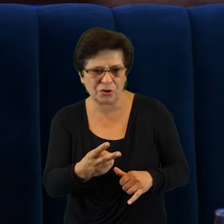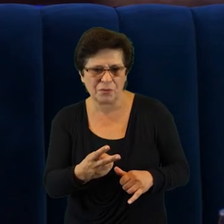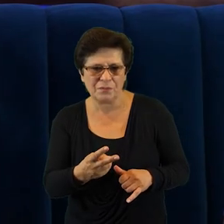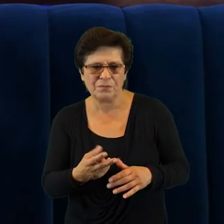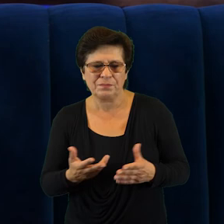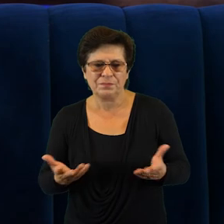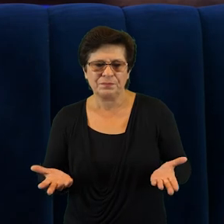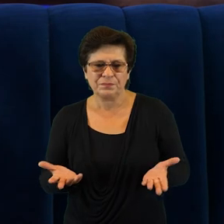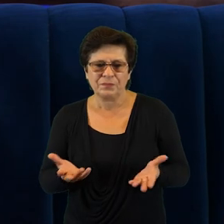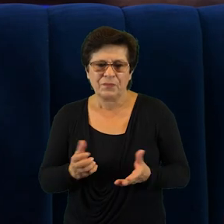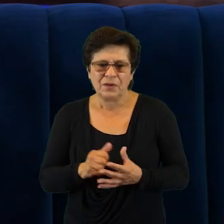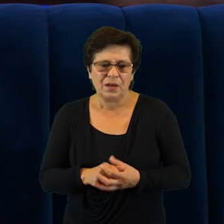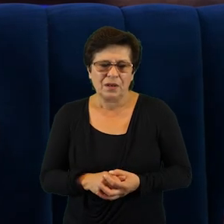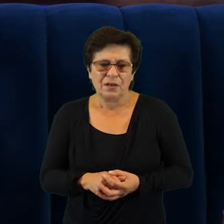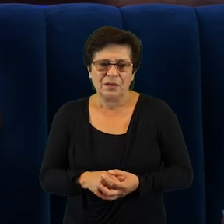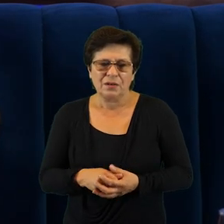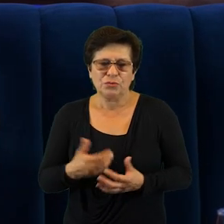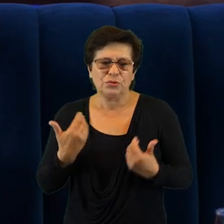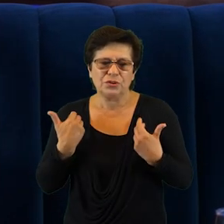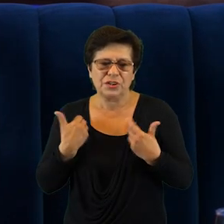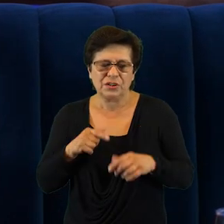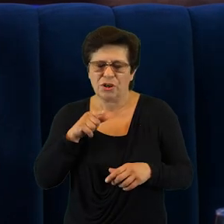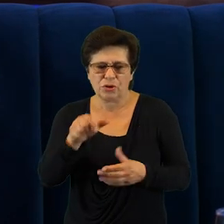to były tak konserwatywne, że już nie chciał tam drukować Słonimski